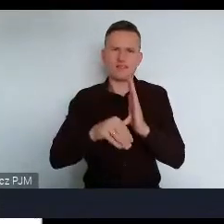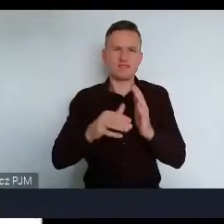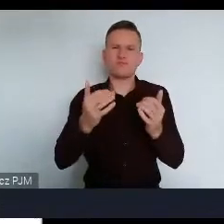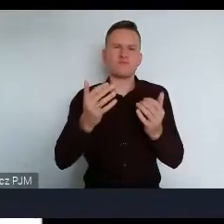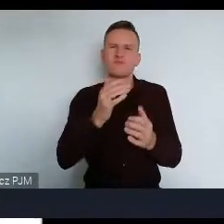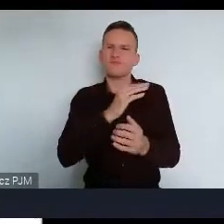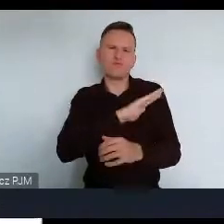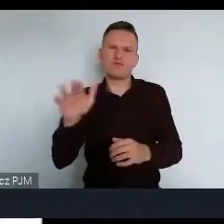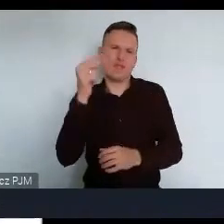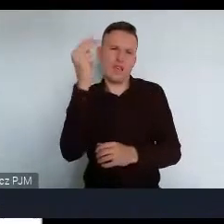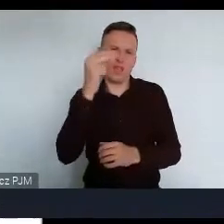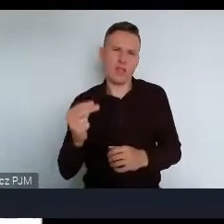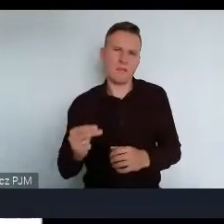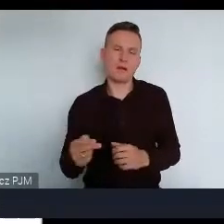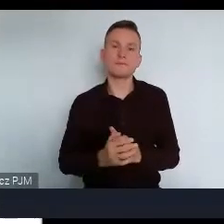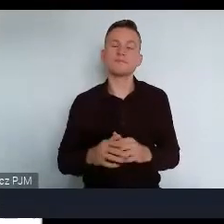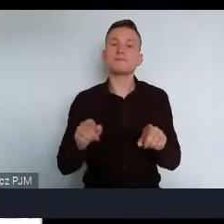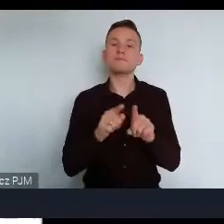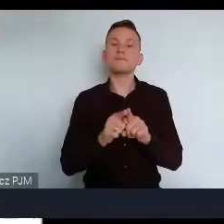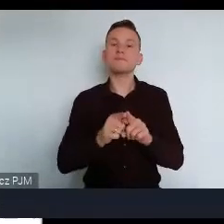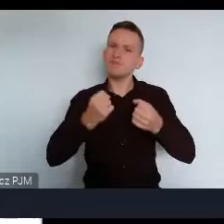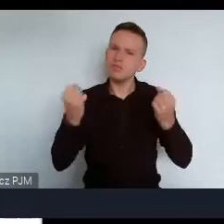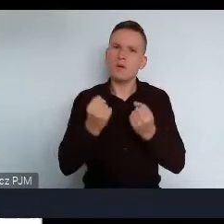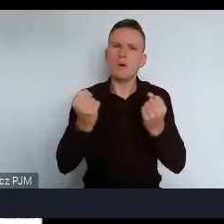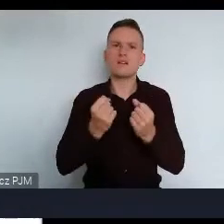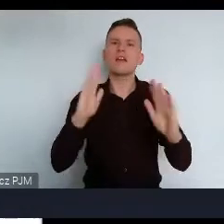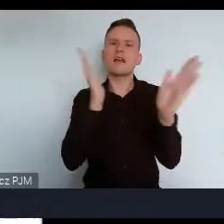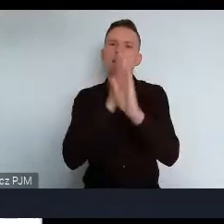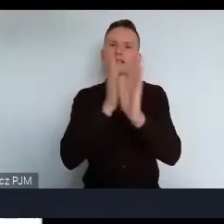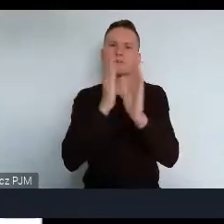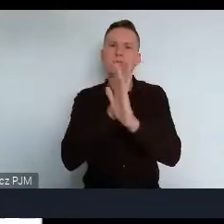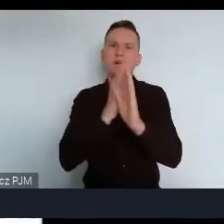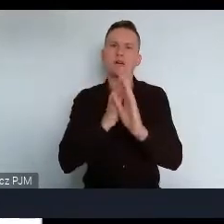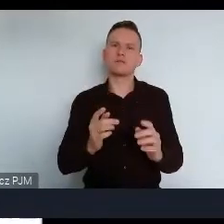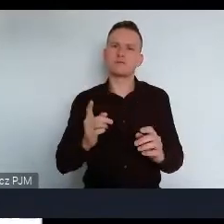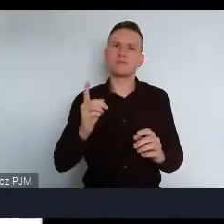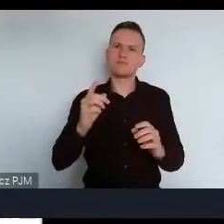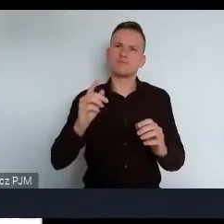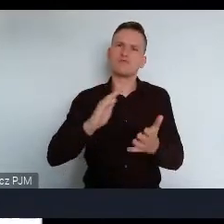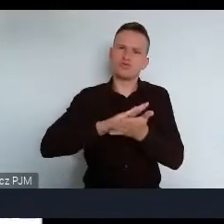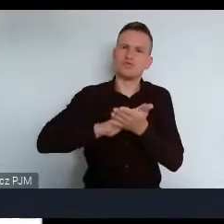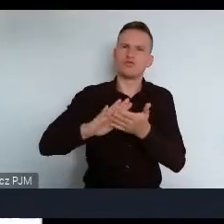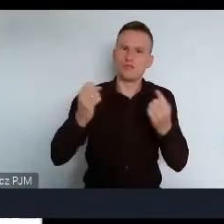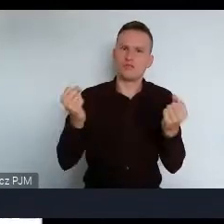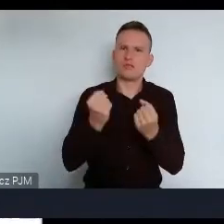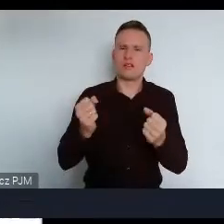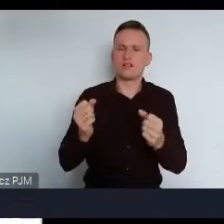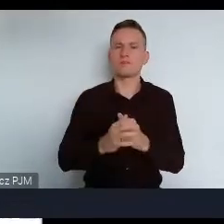i że działania na rzecz klimatu będą kontynuowane, ale także, że zarządzanie zielonymi powierzchniami